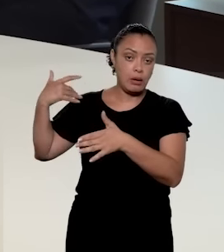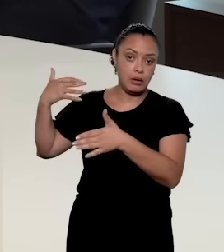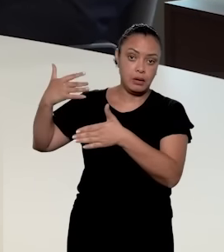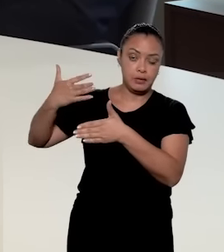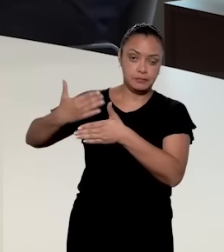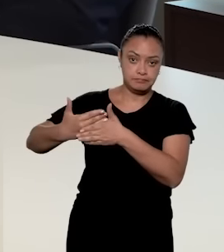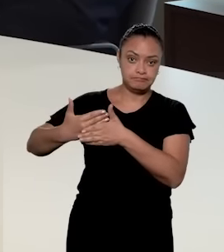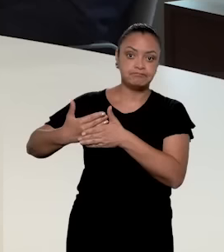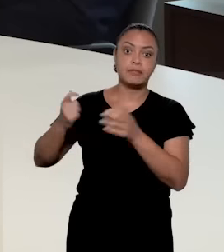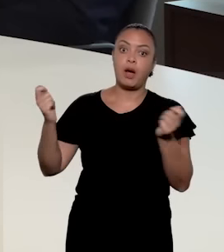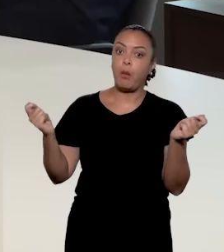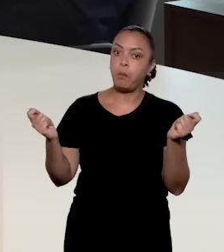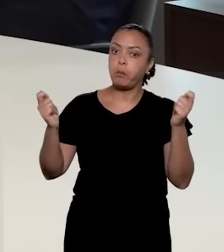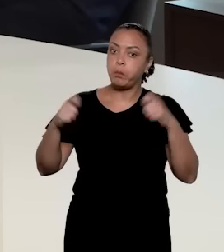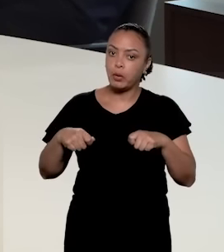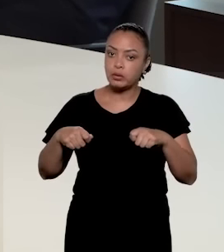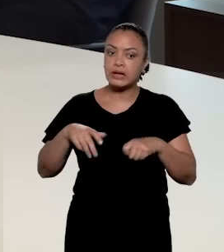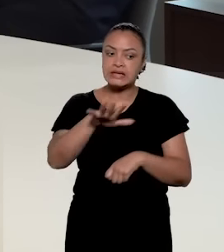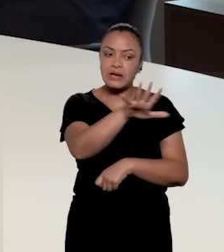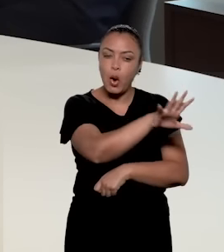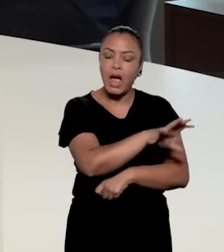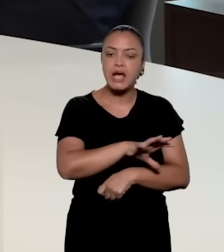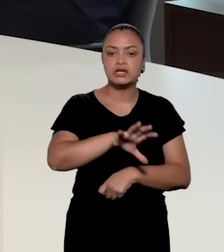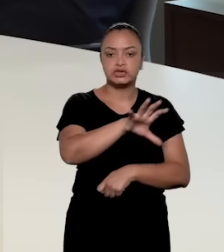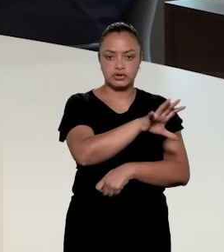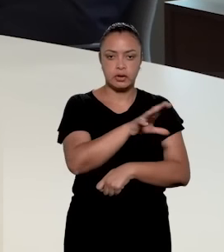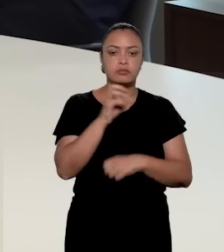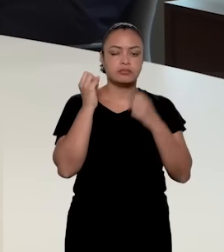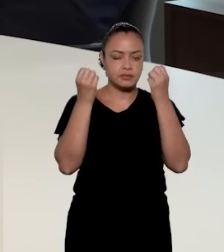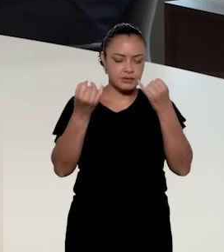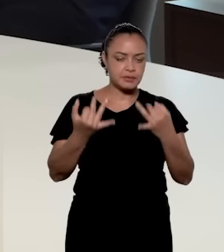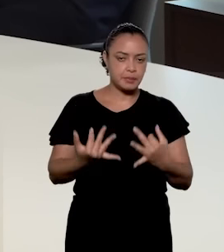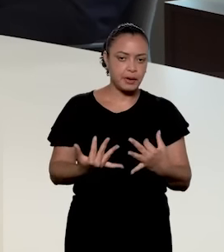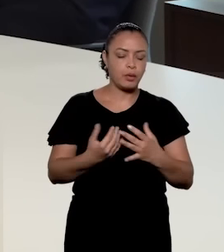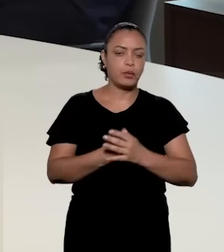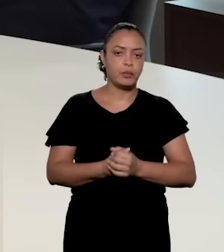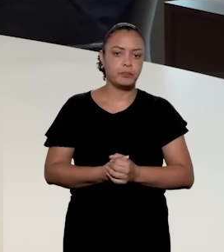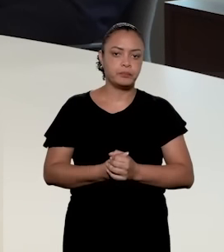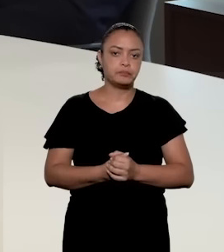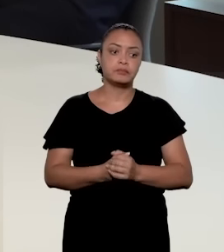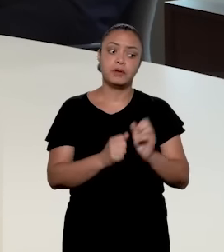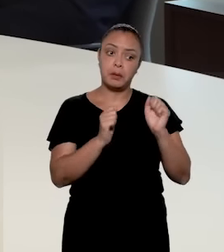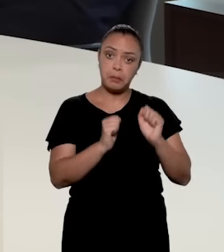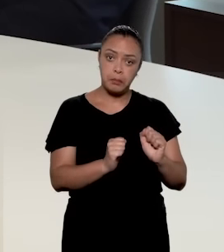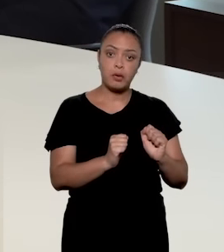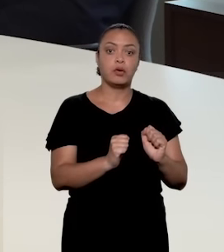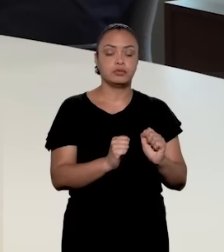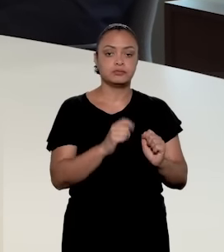e todo o potencial que esse cinturão, que o senhor comentou no início, tem de ser realmente o grande